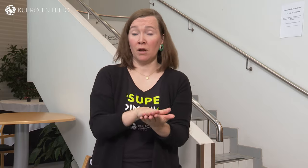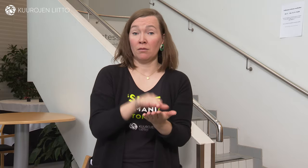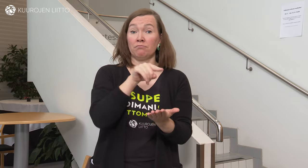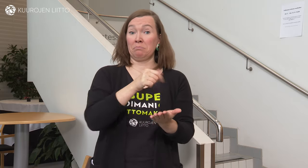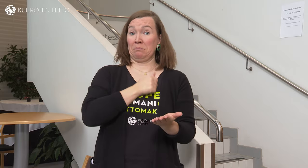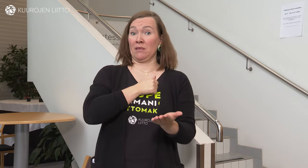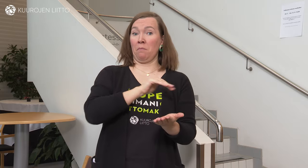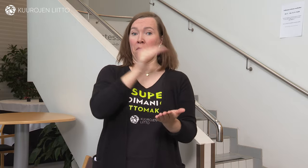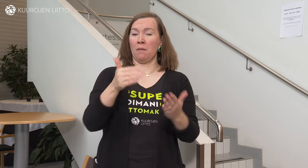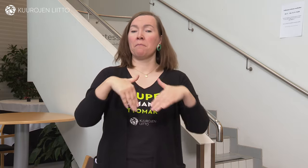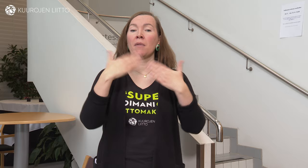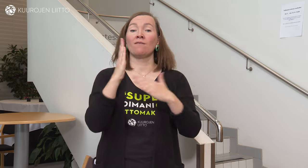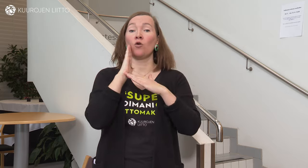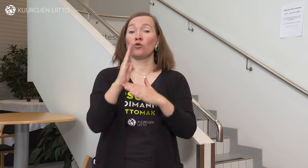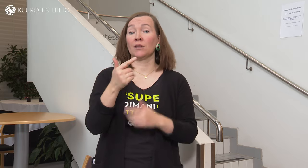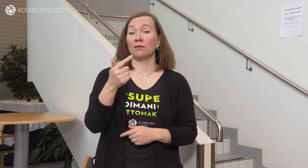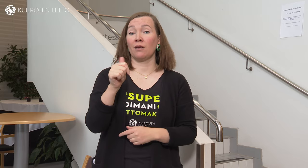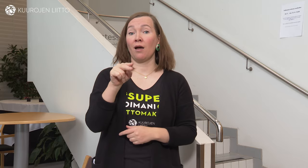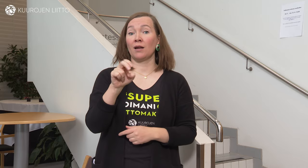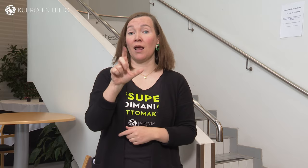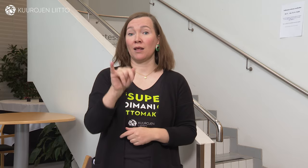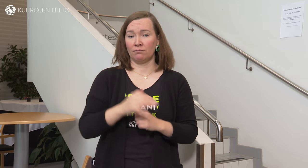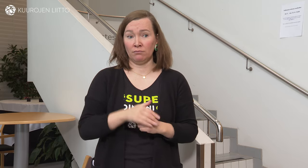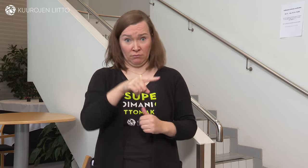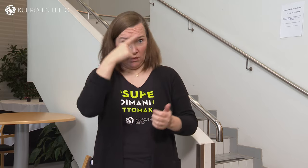Pitäjänmäellä sijaitsevaan päiväkoti Taneliin elokuusta 2024 lähtien.